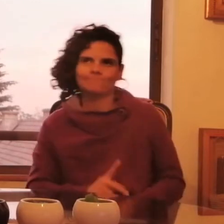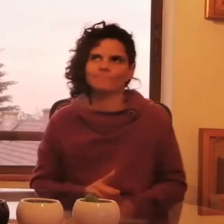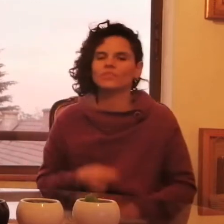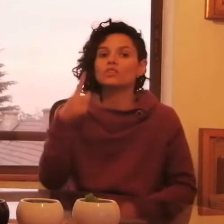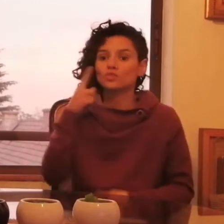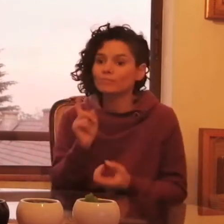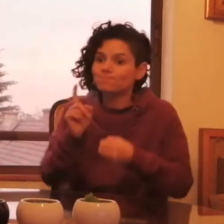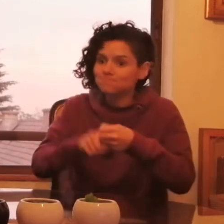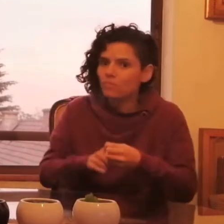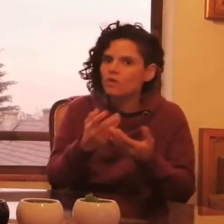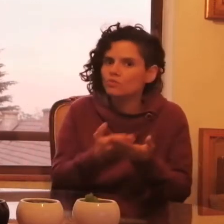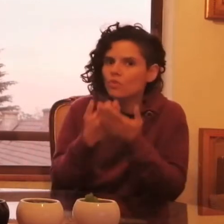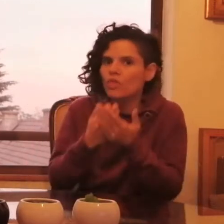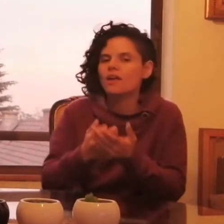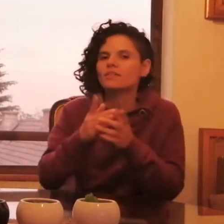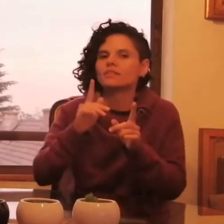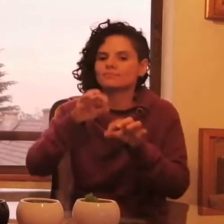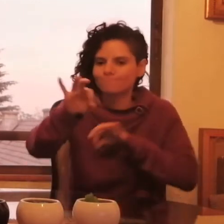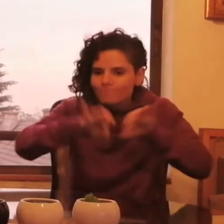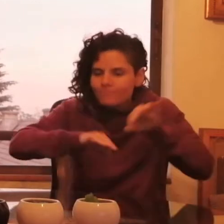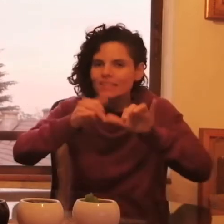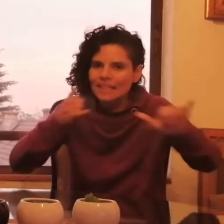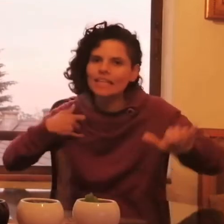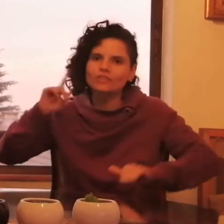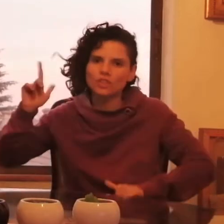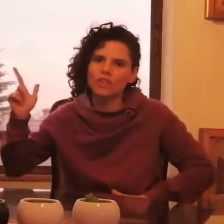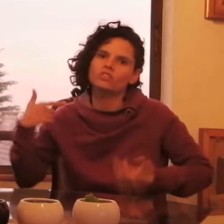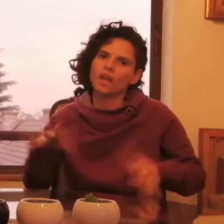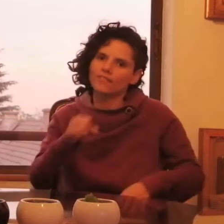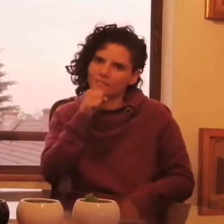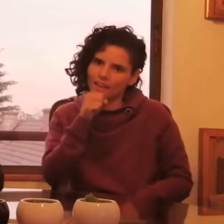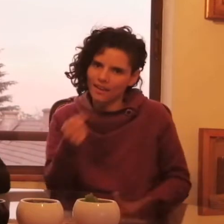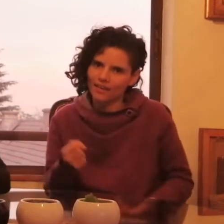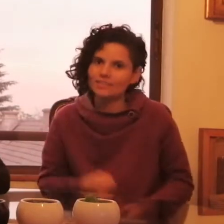ya más grande - claro ya tenía tres hijos